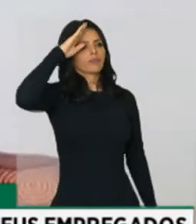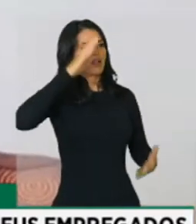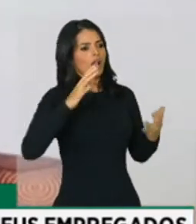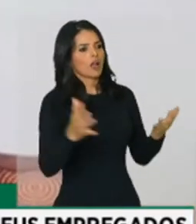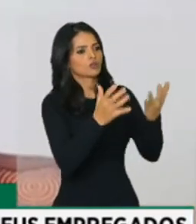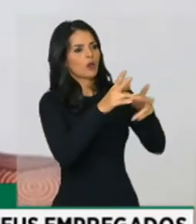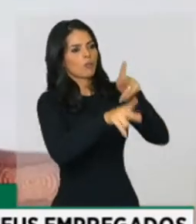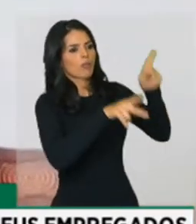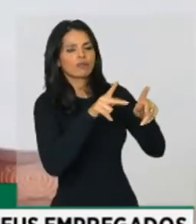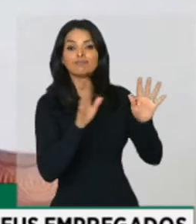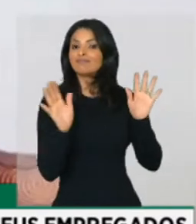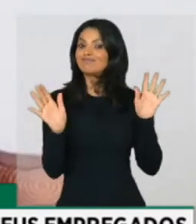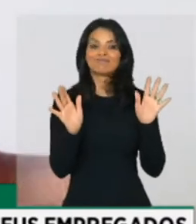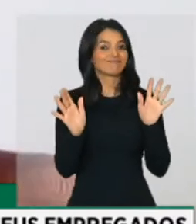ESTÁ SENDO URDIDA AQUI... NO DIA DE HOJE... UMA CORRUPÇÃO